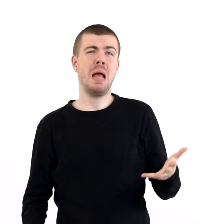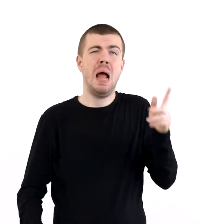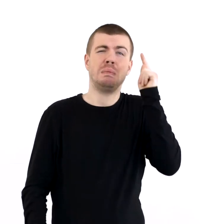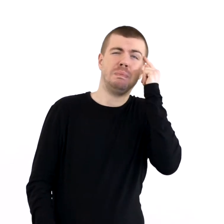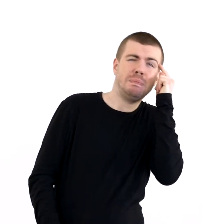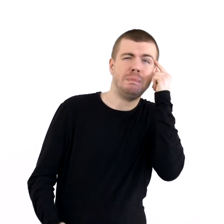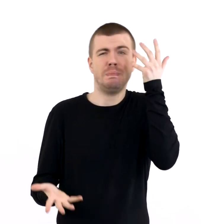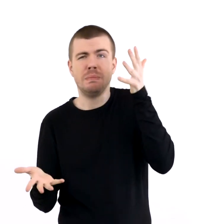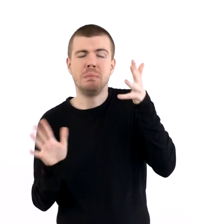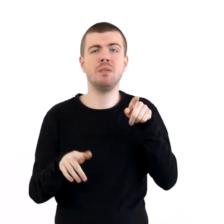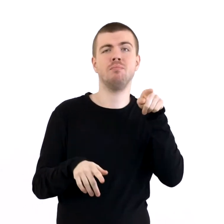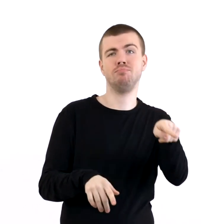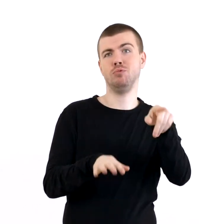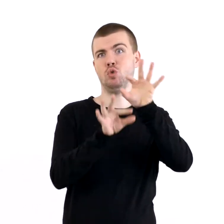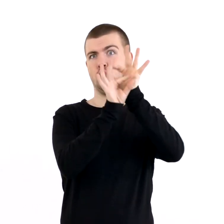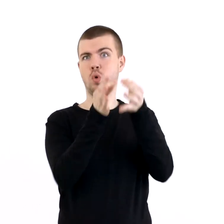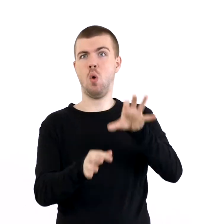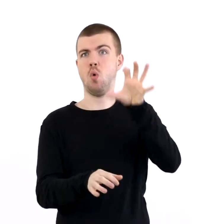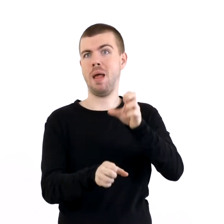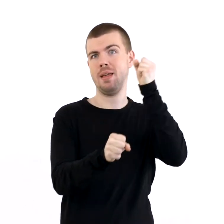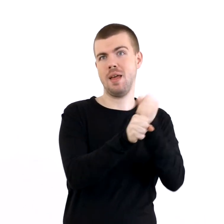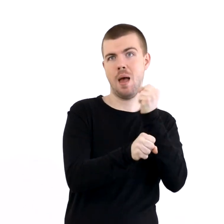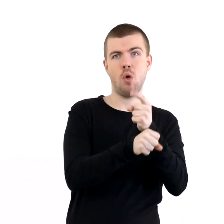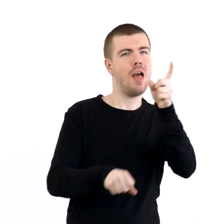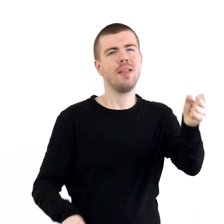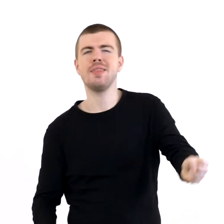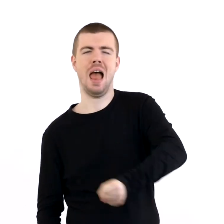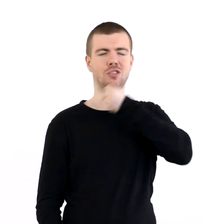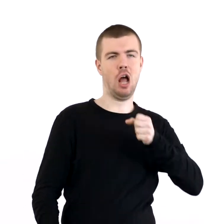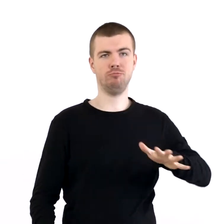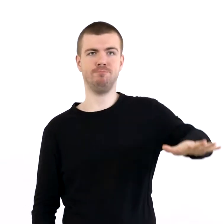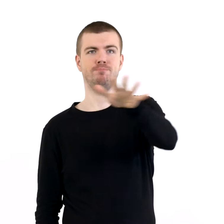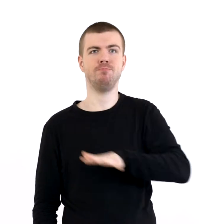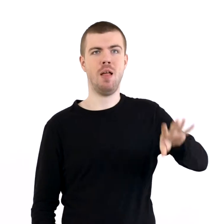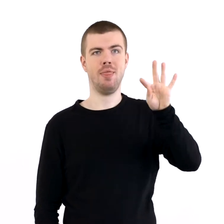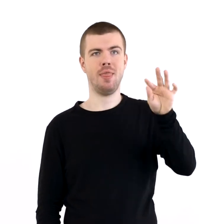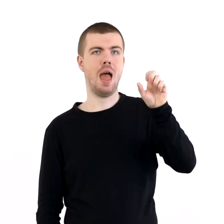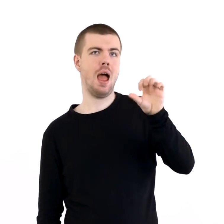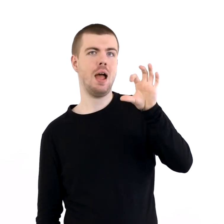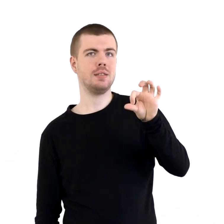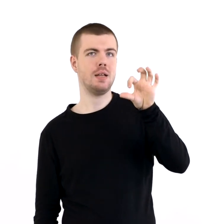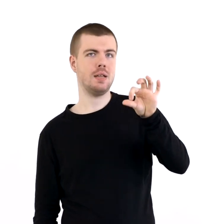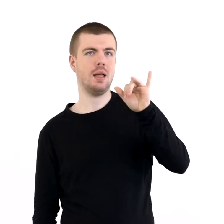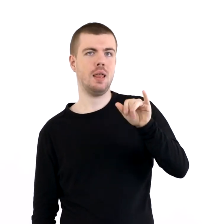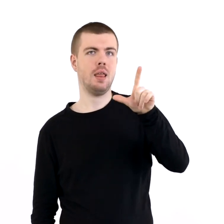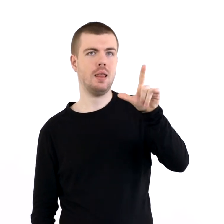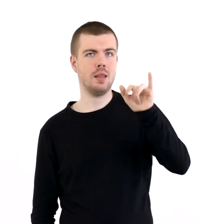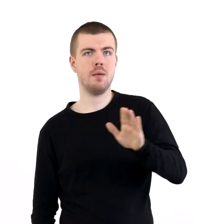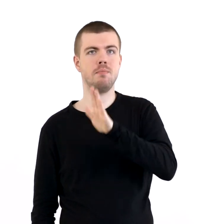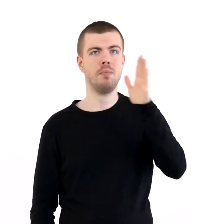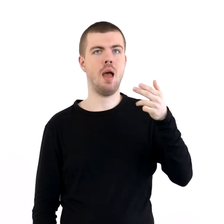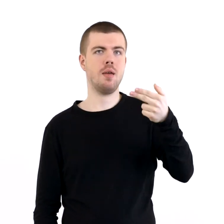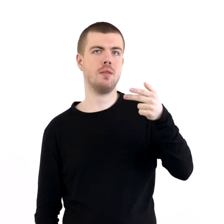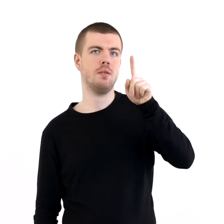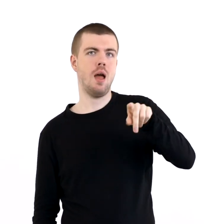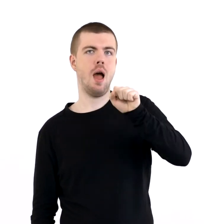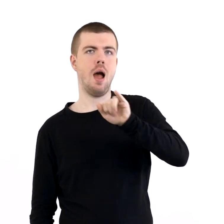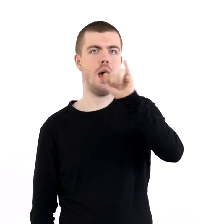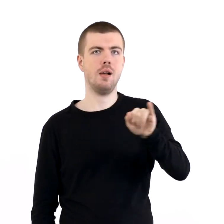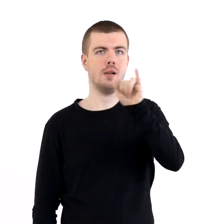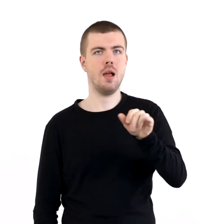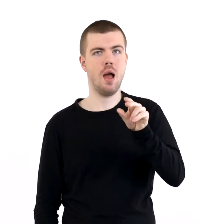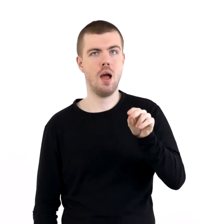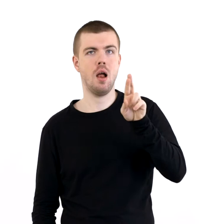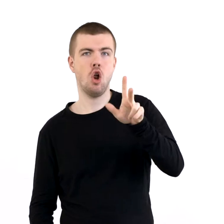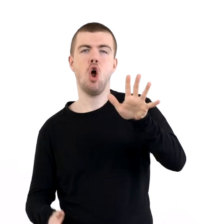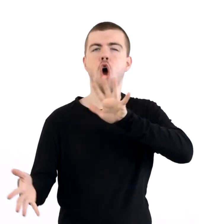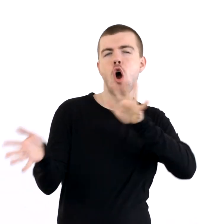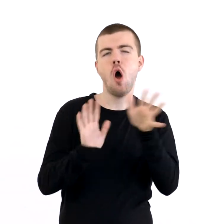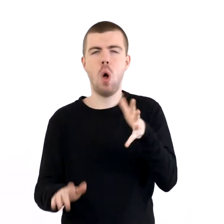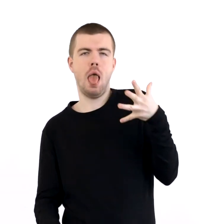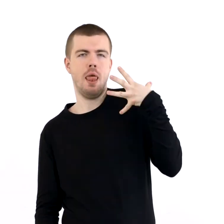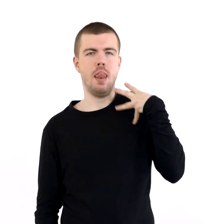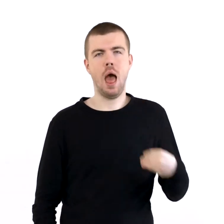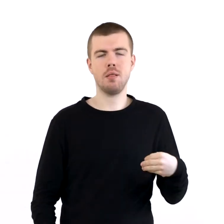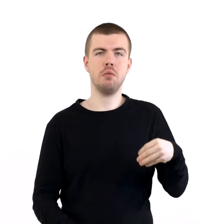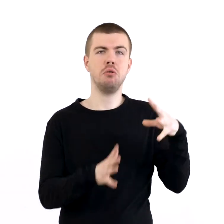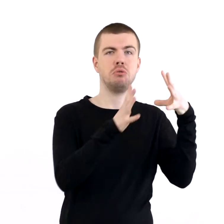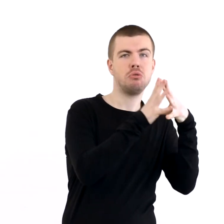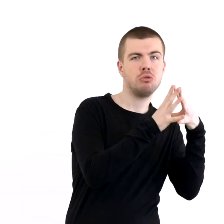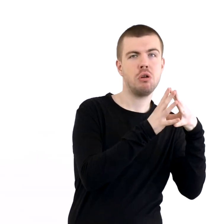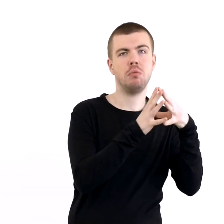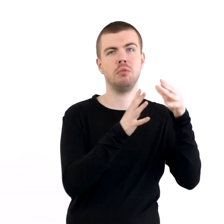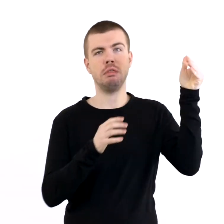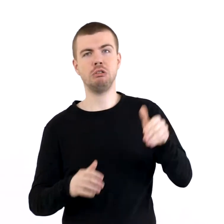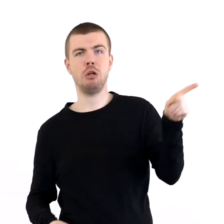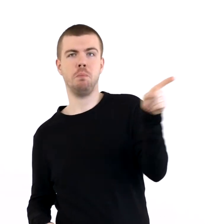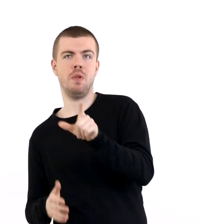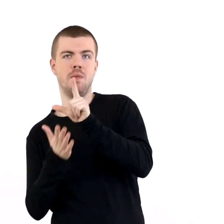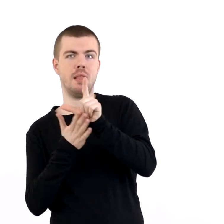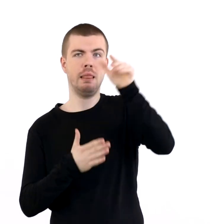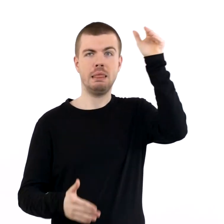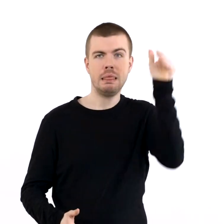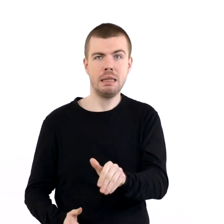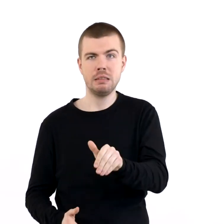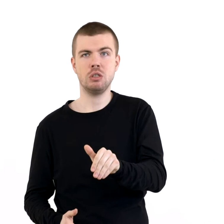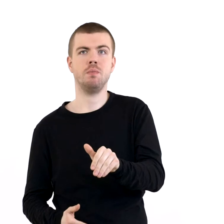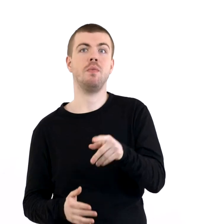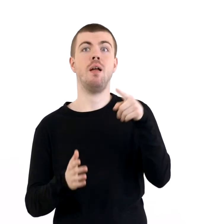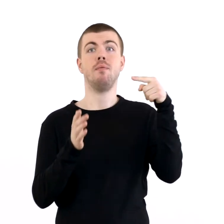Przypuszcza się, że najstarsza sztuka naskalna tego regionu może pochodzić sprzed co najmniej 10000 -12000. lat.